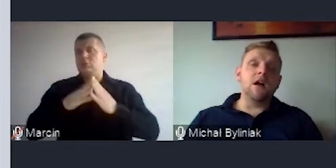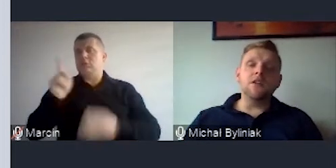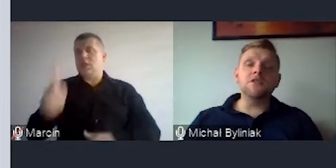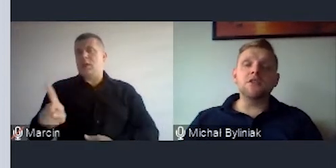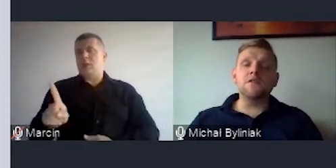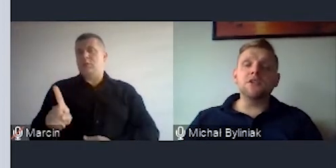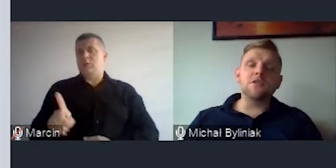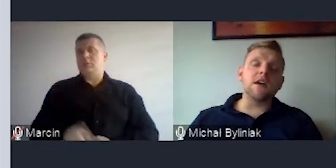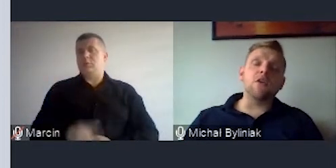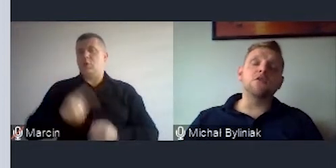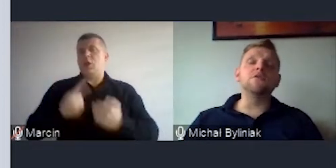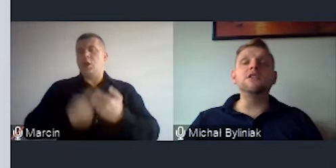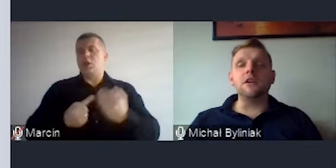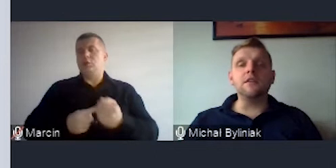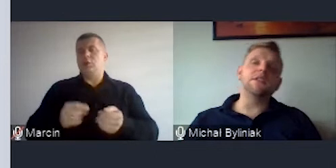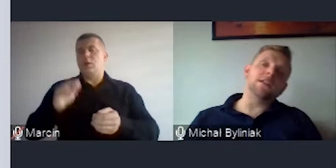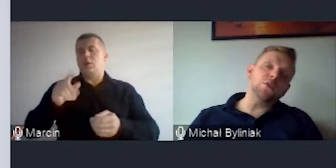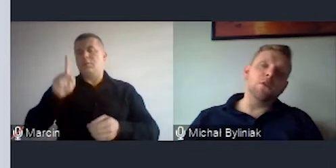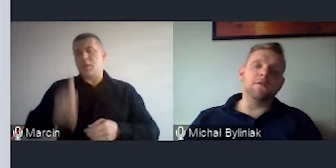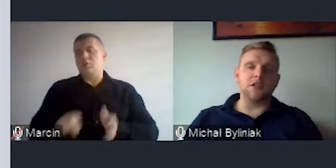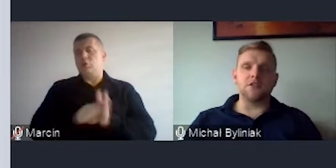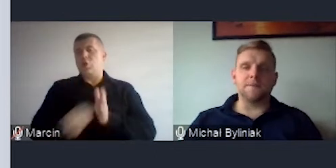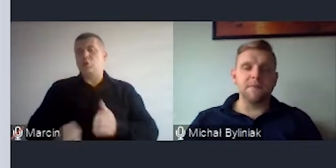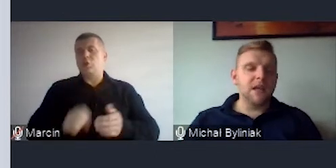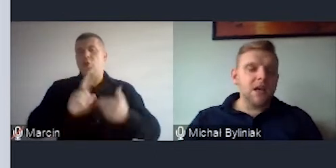Liczy się to w miesiącach od rozliczenia wydatku wcześniej.